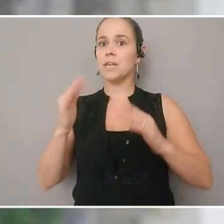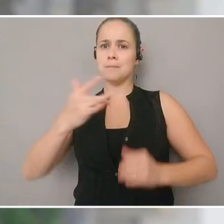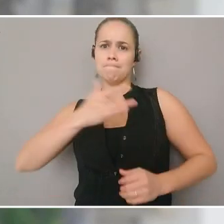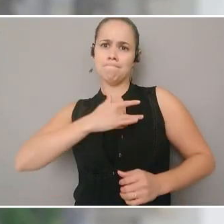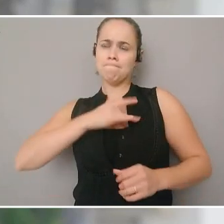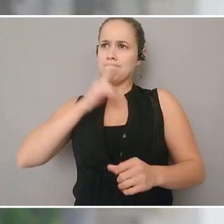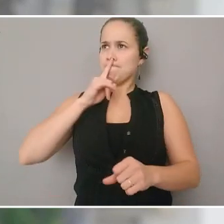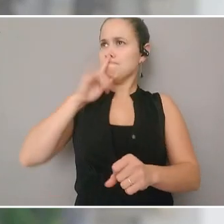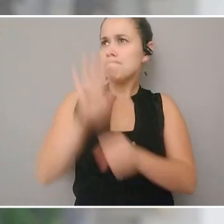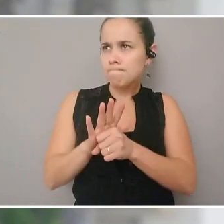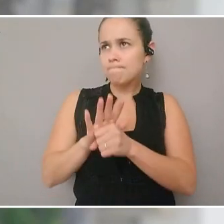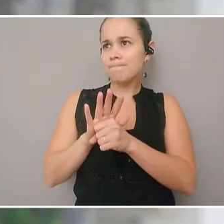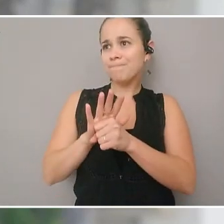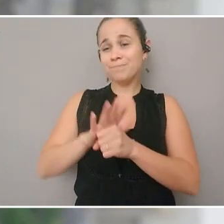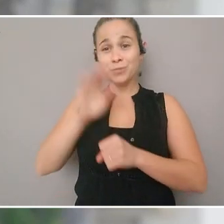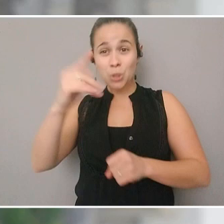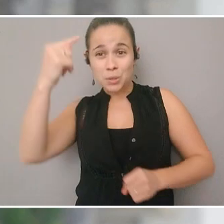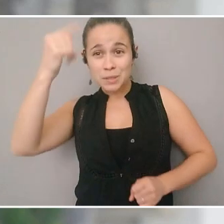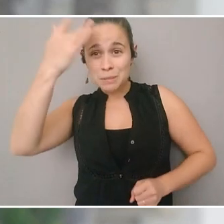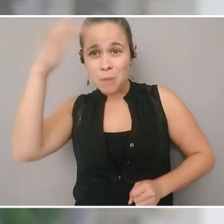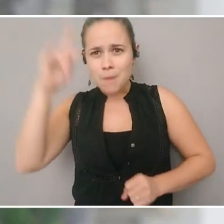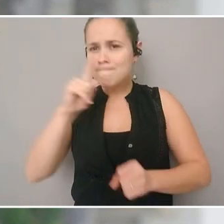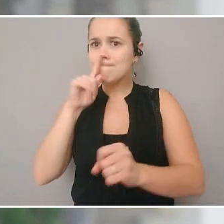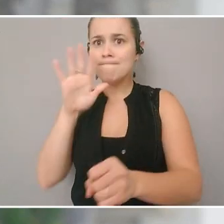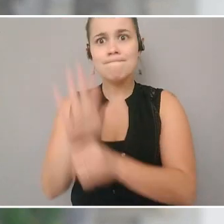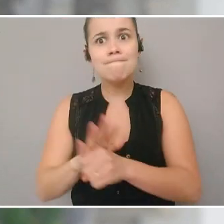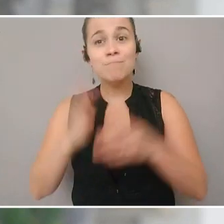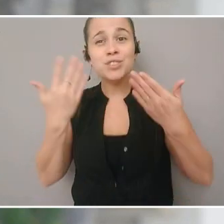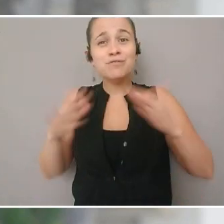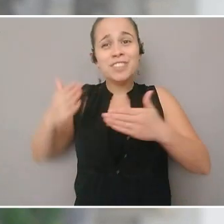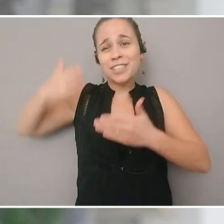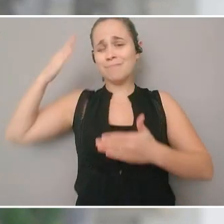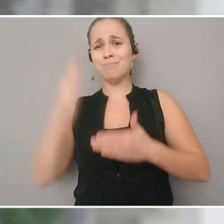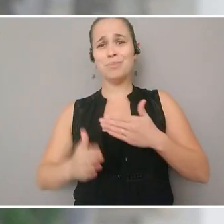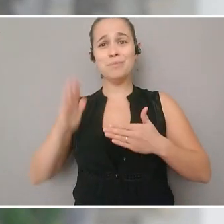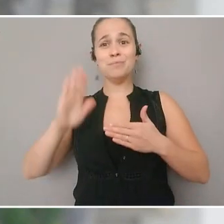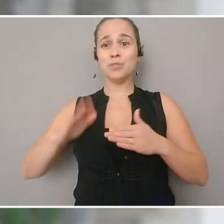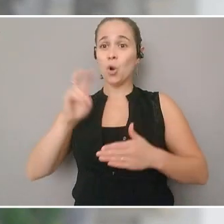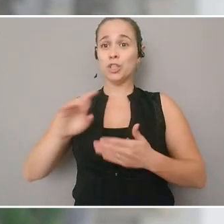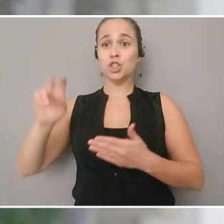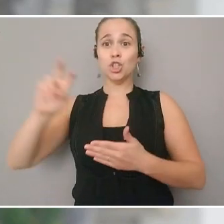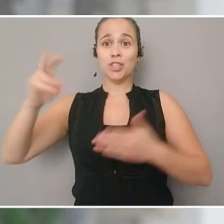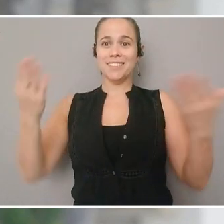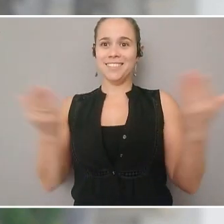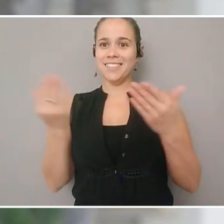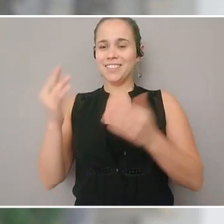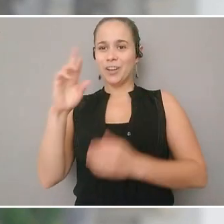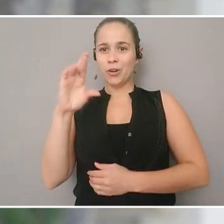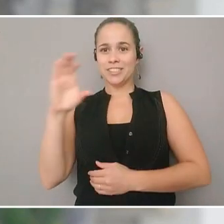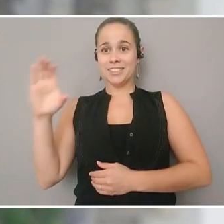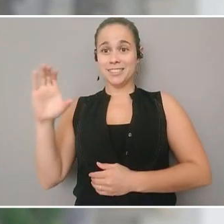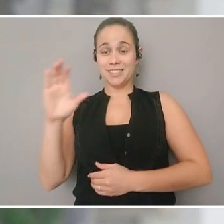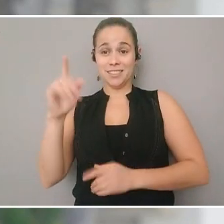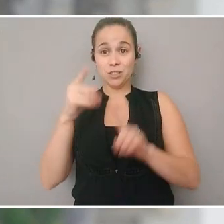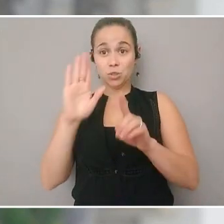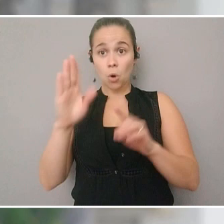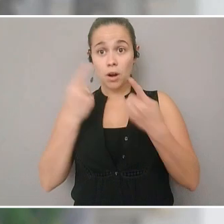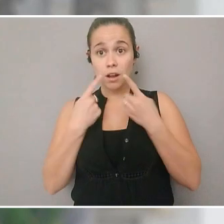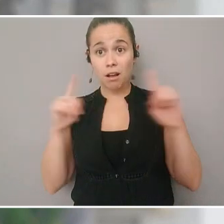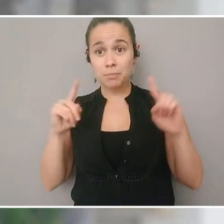su intelecto para completar su jornada aquí en Riverside City College. Sus